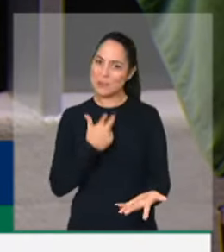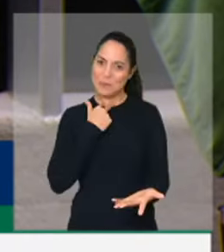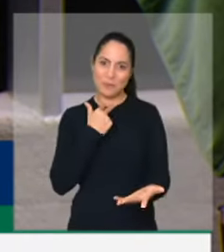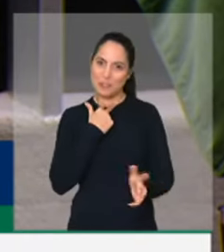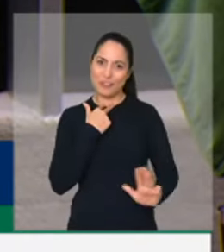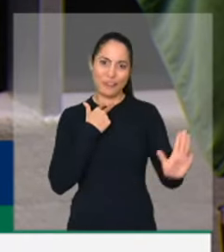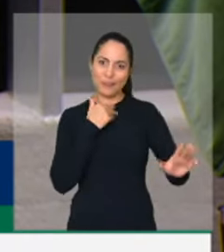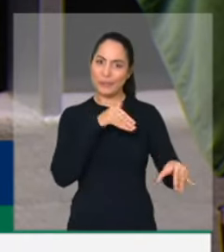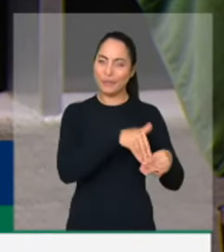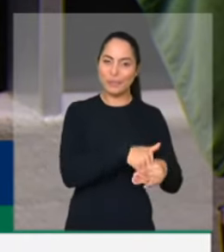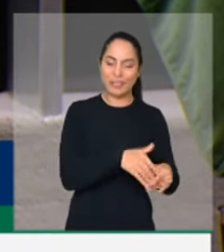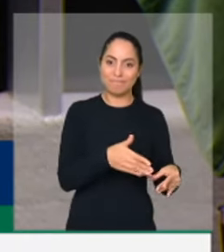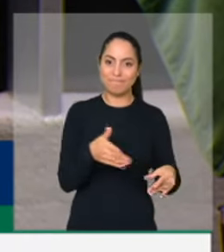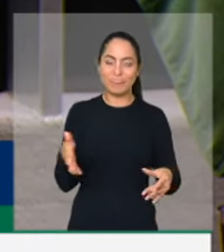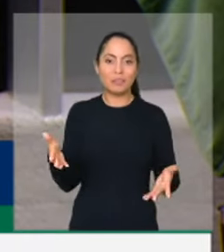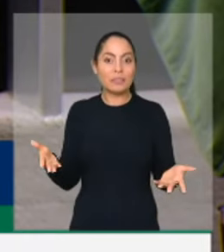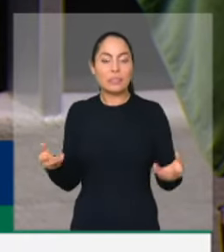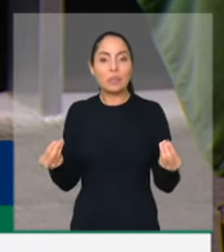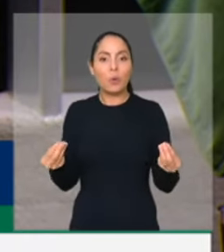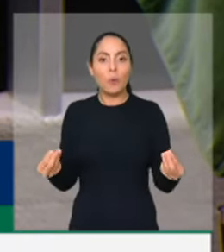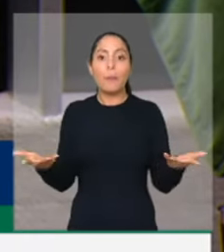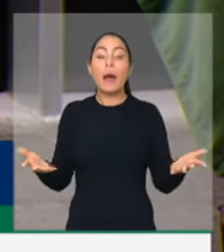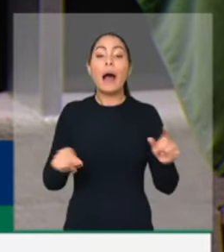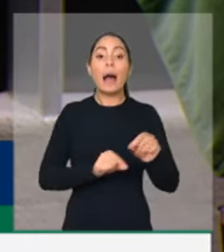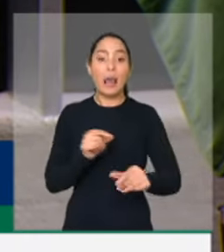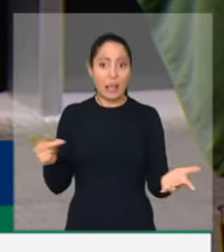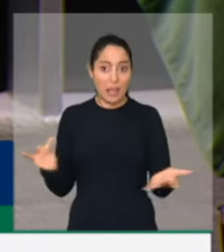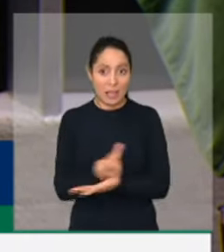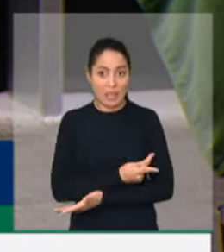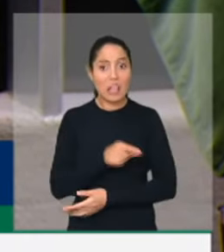NÓS VAMOS PROCESSÁ-LO. E ELE PAGARÁUM POR UM. E EU SEI QUE UM DIA AINDA VAMOS VER MORO NA